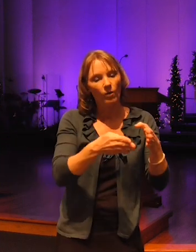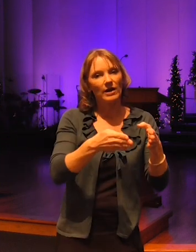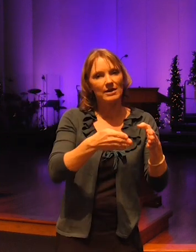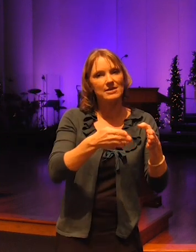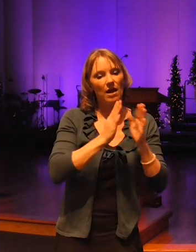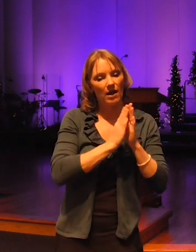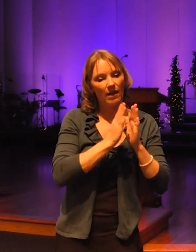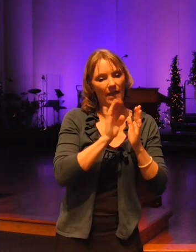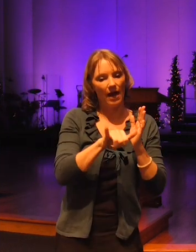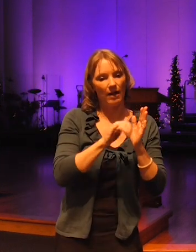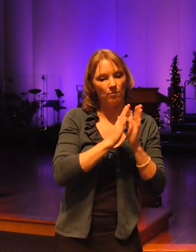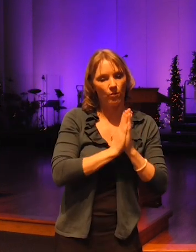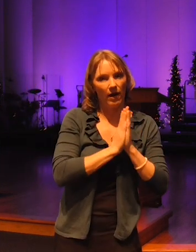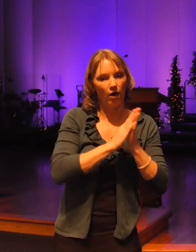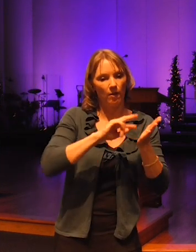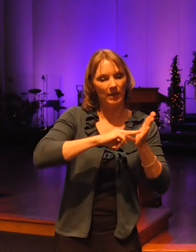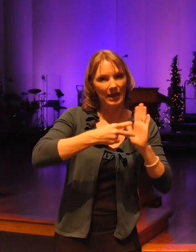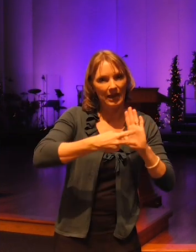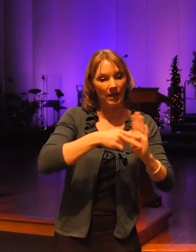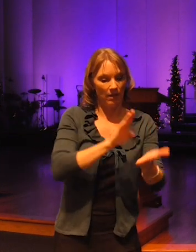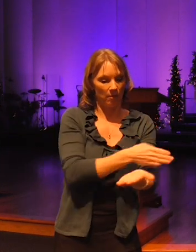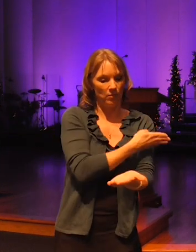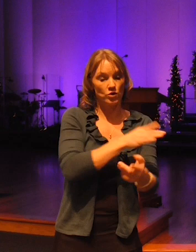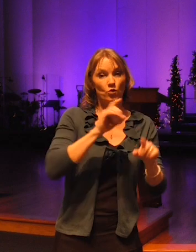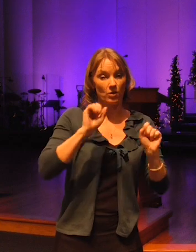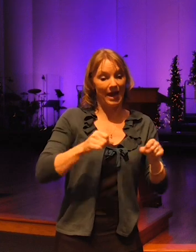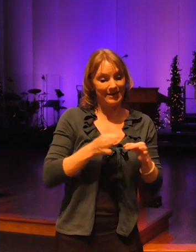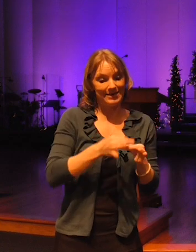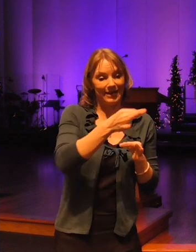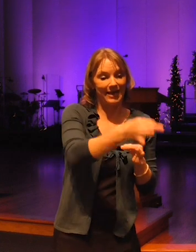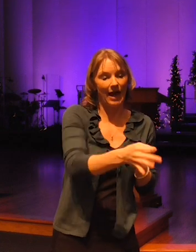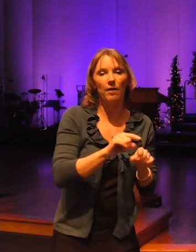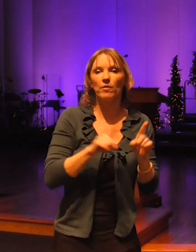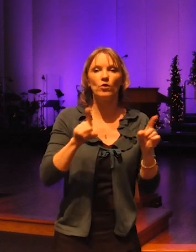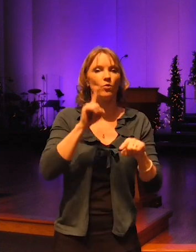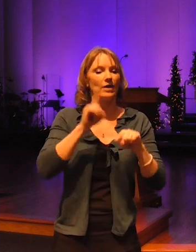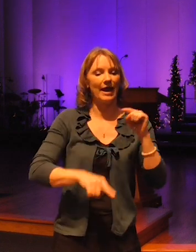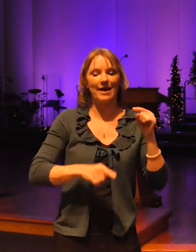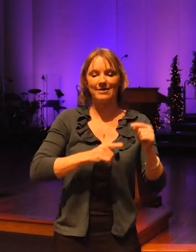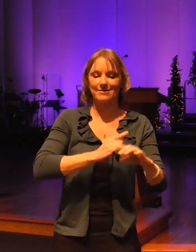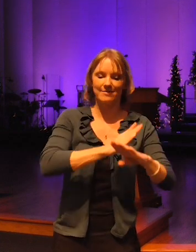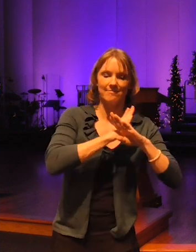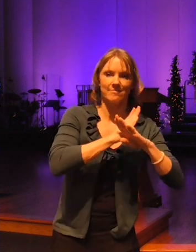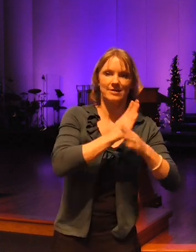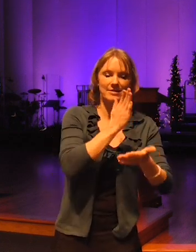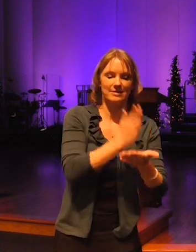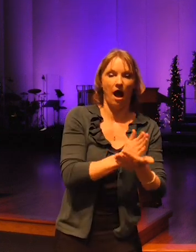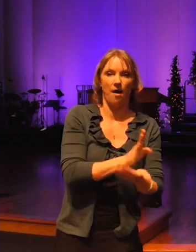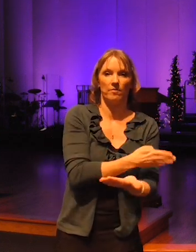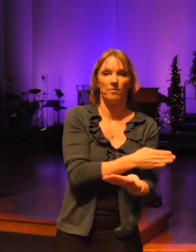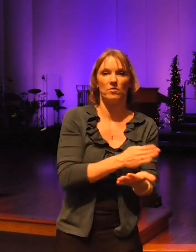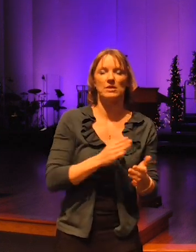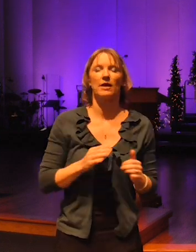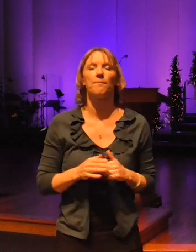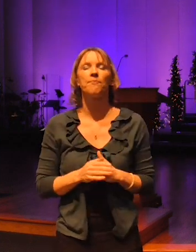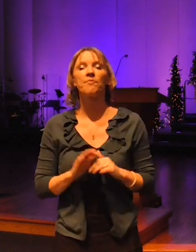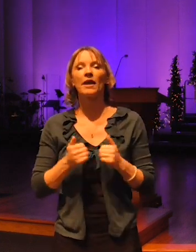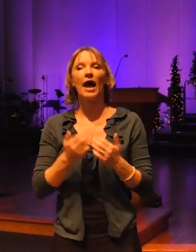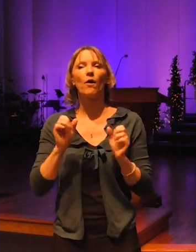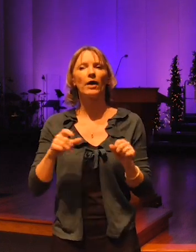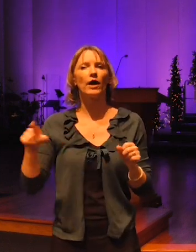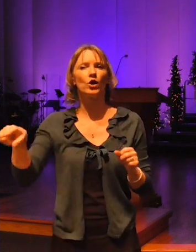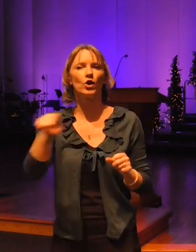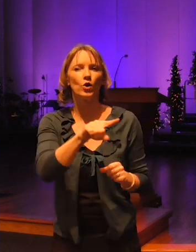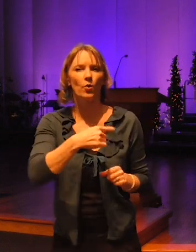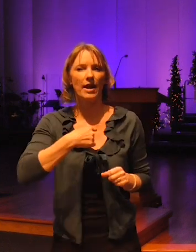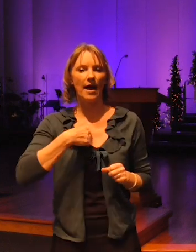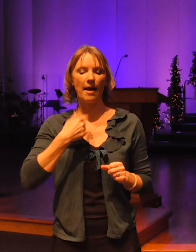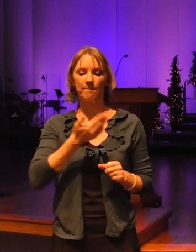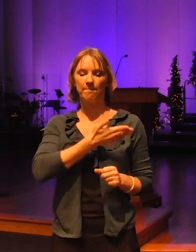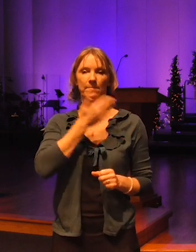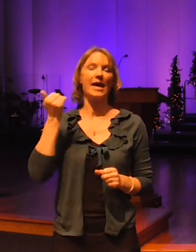pero No puedes parar la música, ¿cómo podemos tú y yo? Escuche mejor la música de nuestra alma y busque